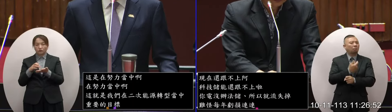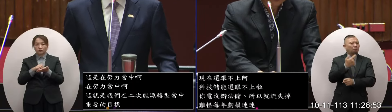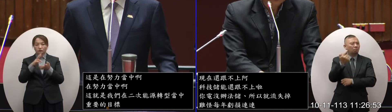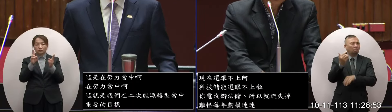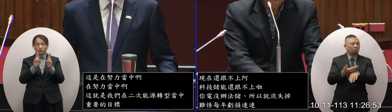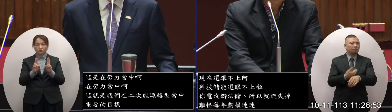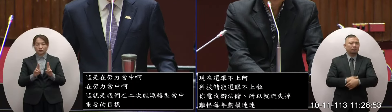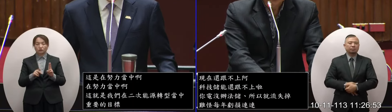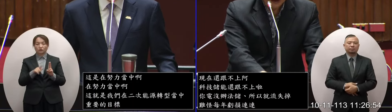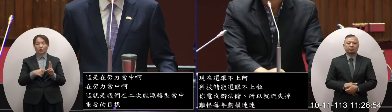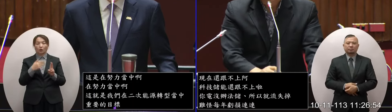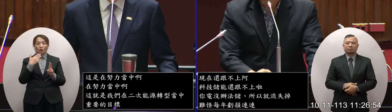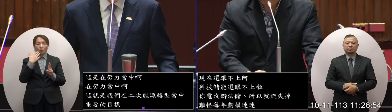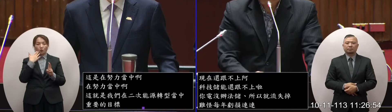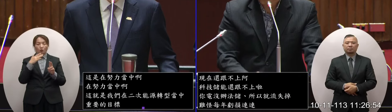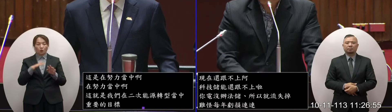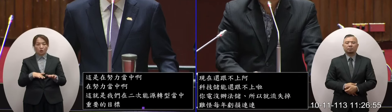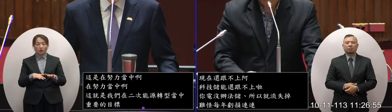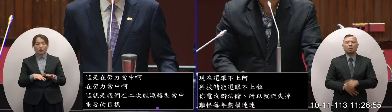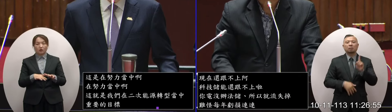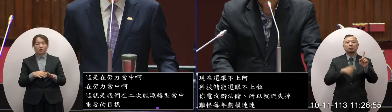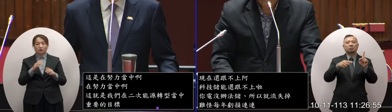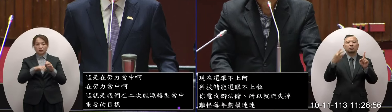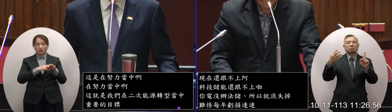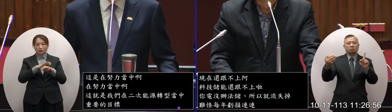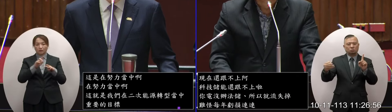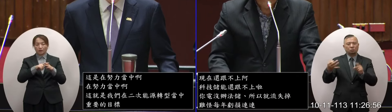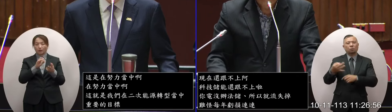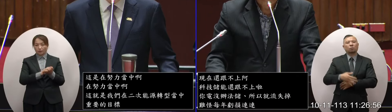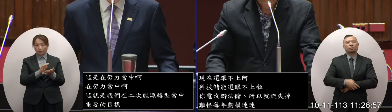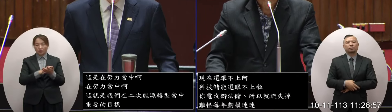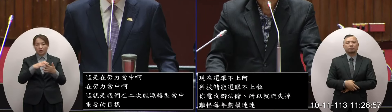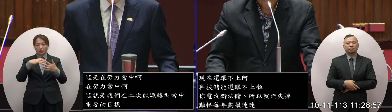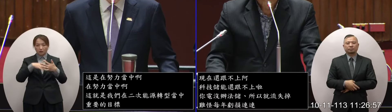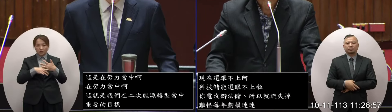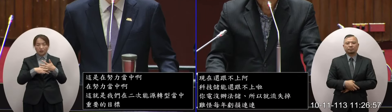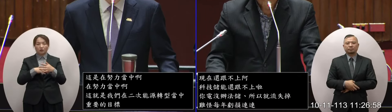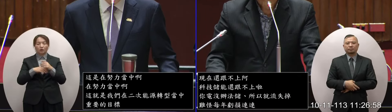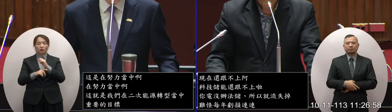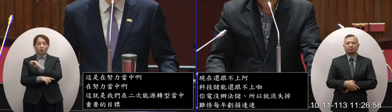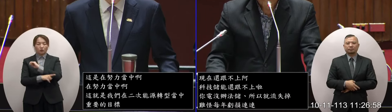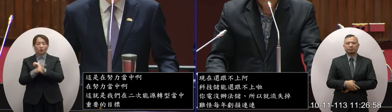核能發電即使他目前 成本低但是在隱藏的 核後端他核廢料的